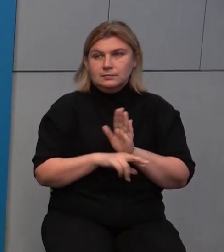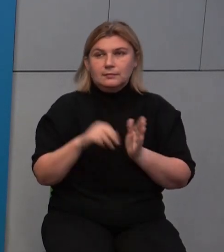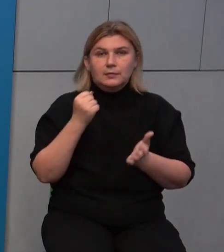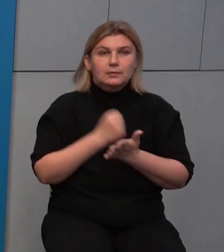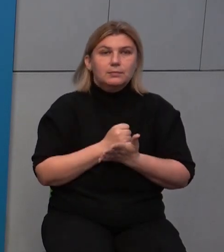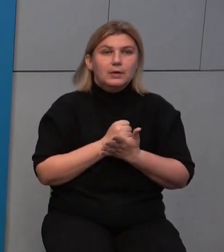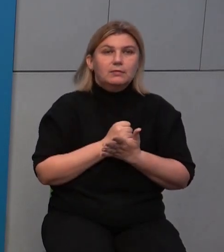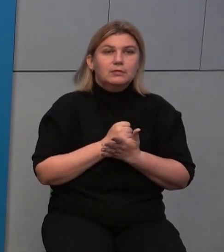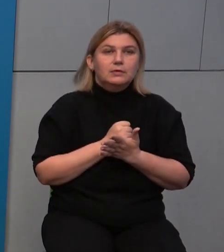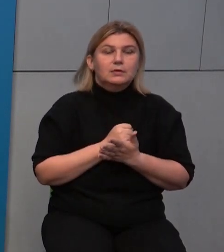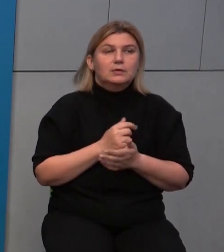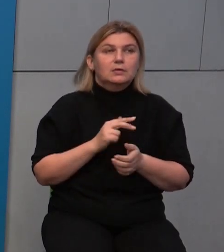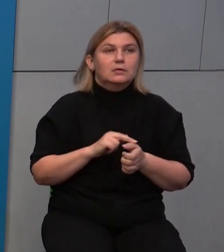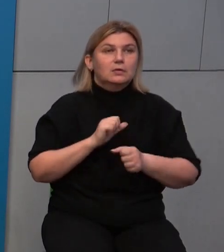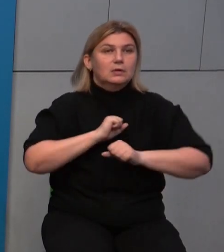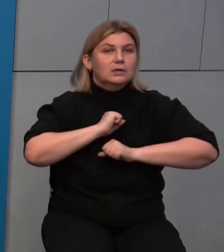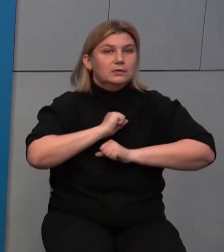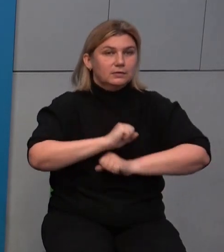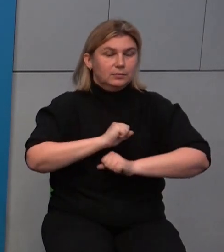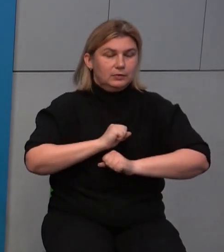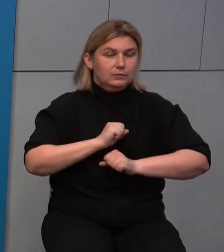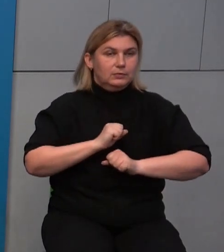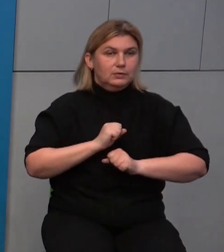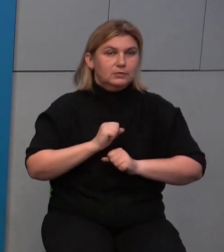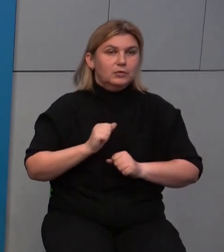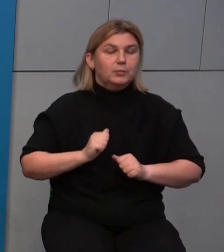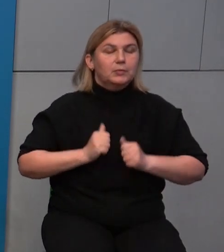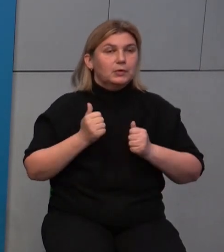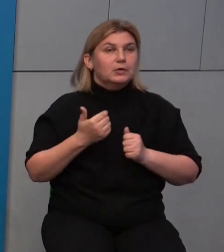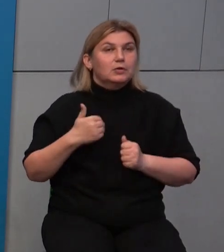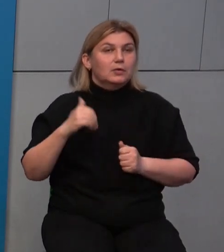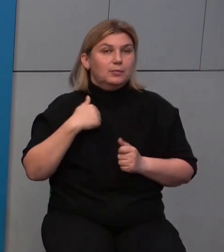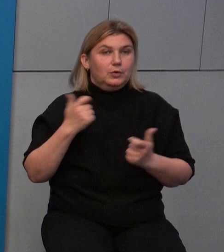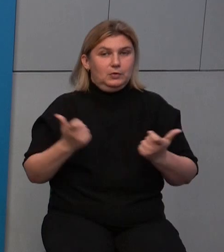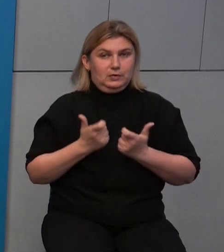które zabezpieczą nas przed tym, żeby to nie stało się zagrożeniem.